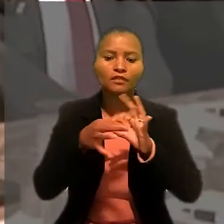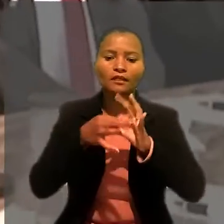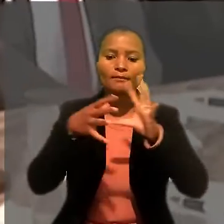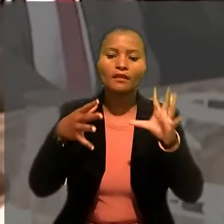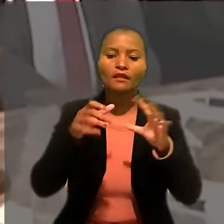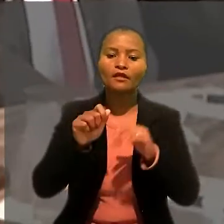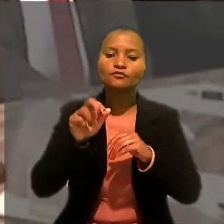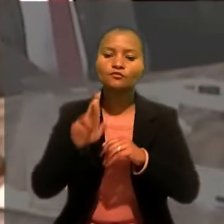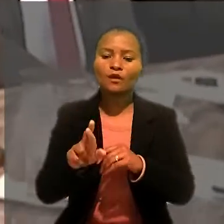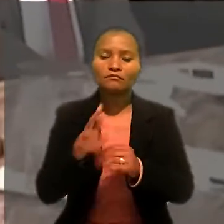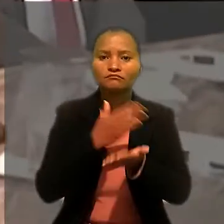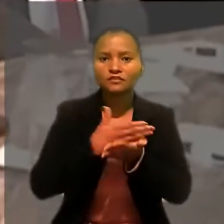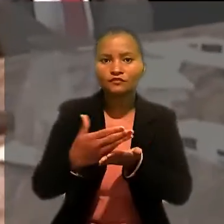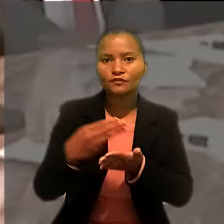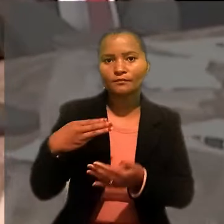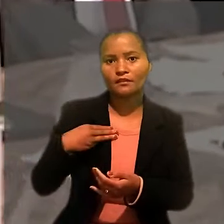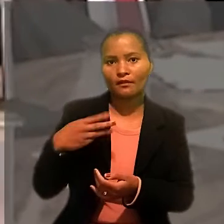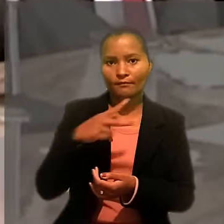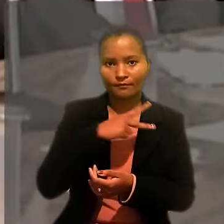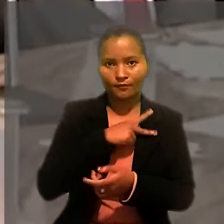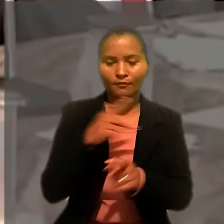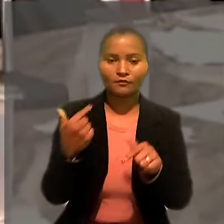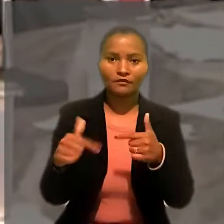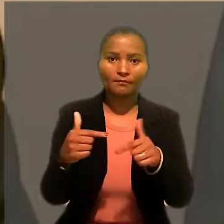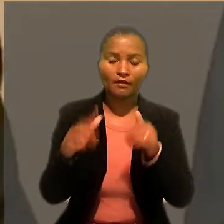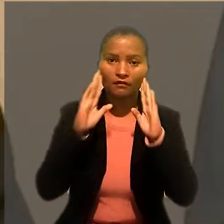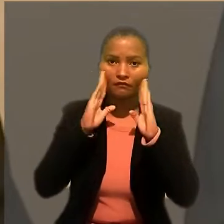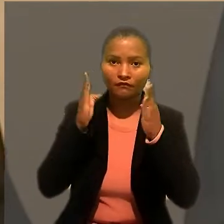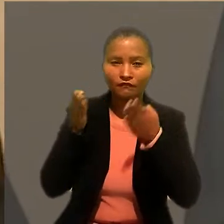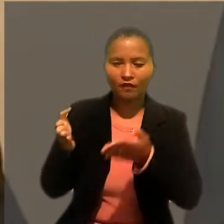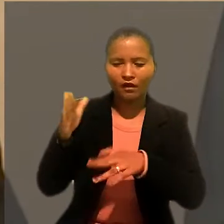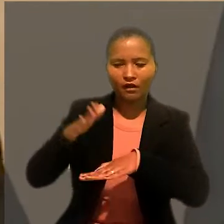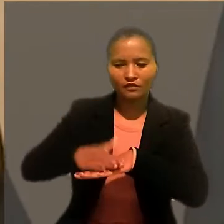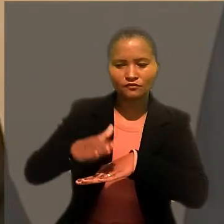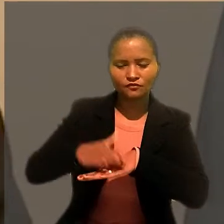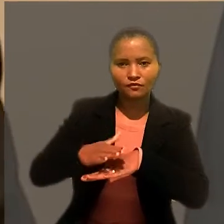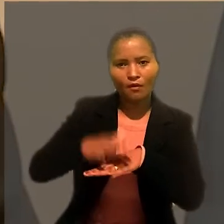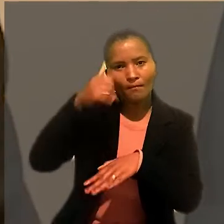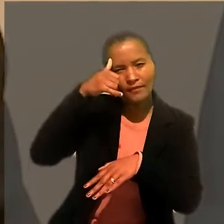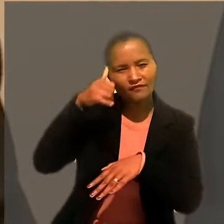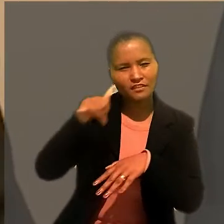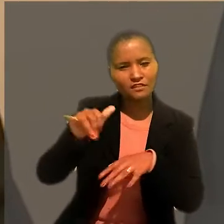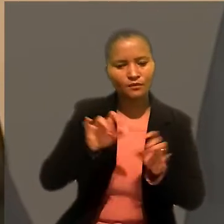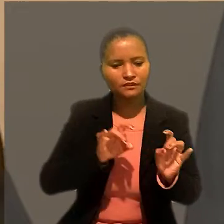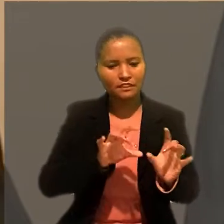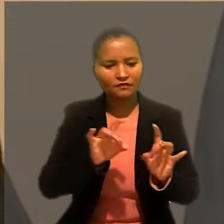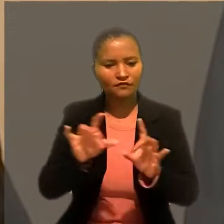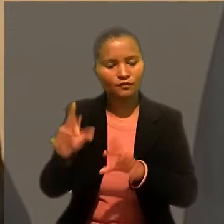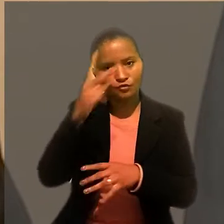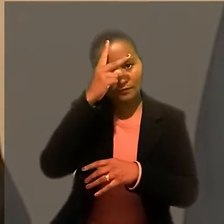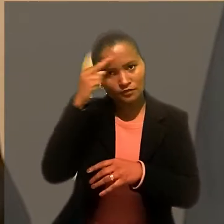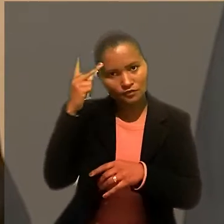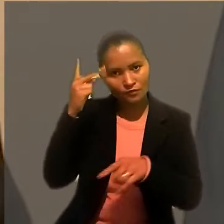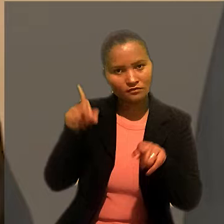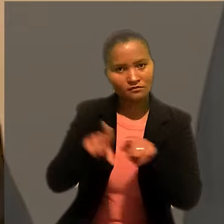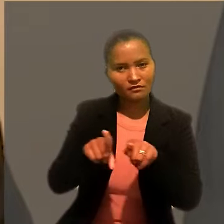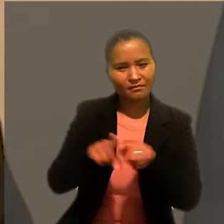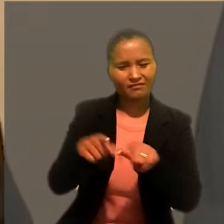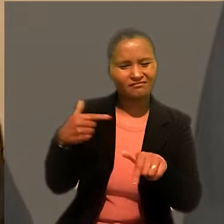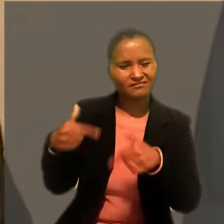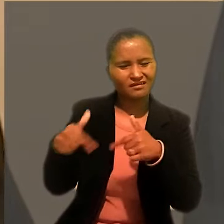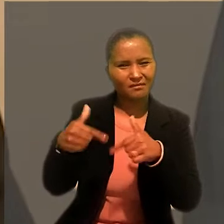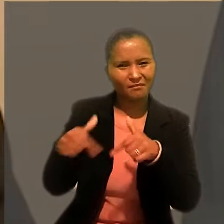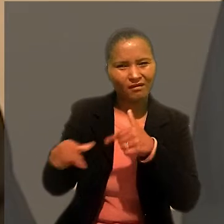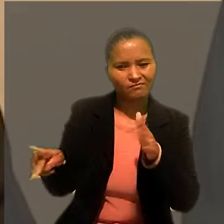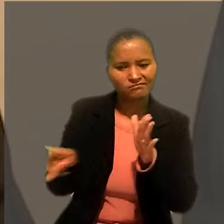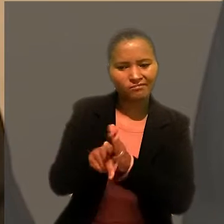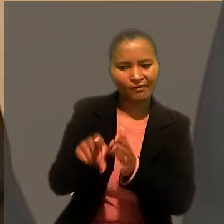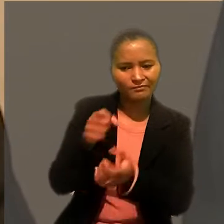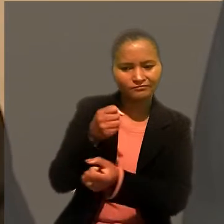Iniciativa do Ministério Público do Trabalho voltada a ações de prevenção ao tráfico de pessoas e ao trabalho em condição análoga à escravidão.